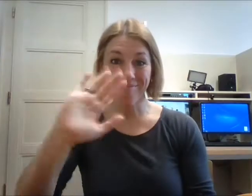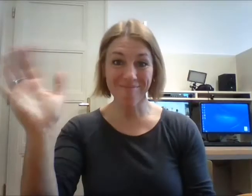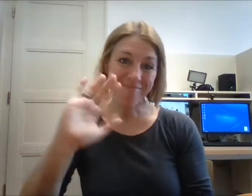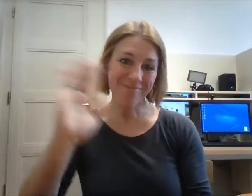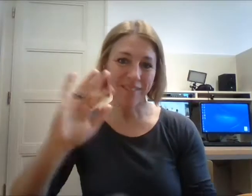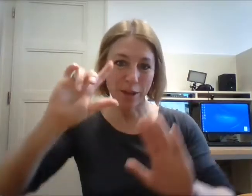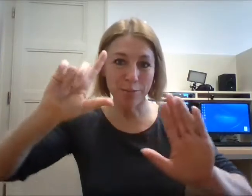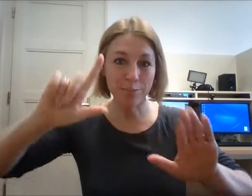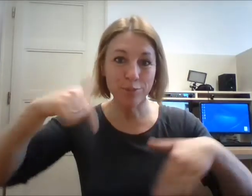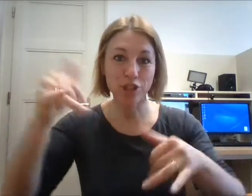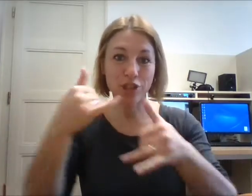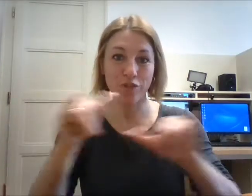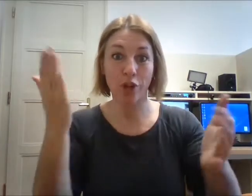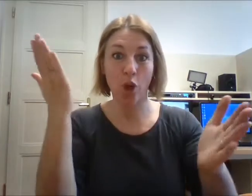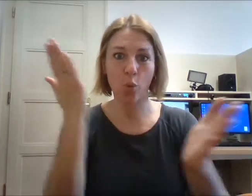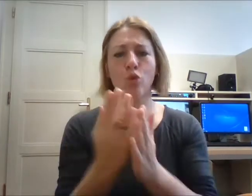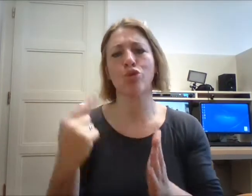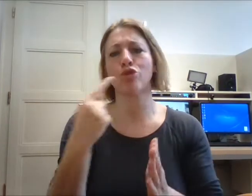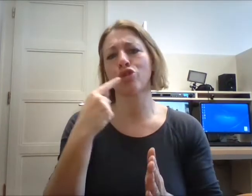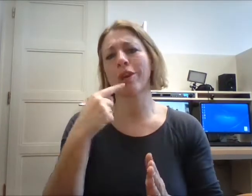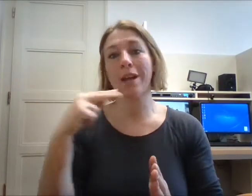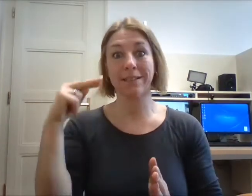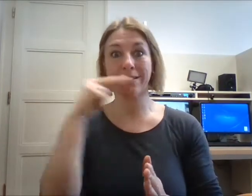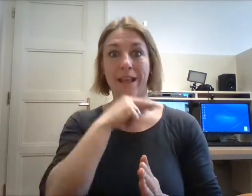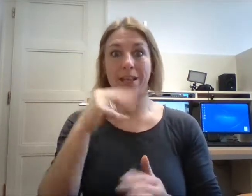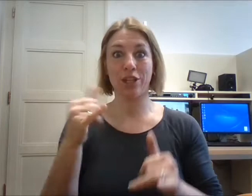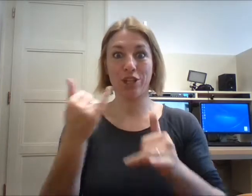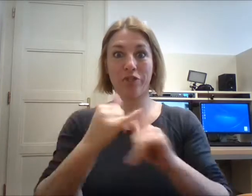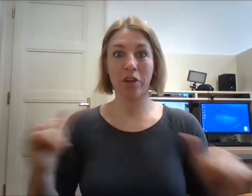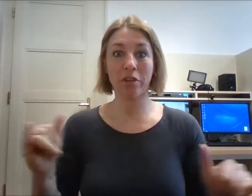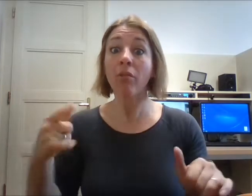Zdravím vás! Příští čtvrtek nebude jen tak obyčejný, ale Zelený!